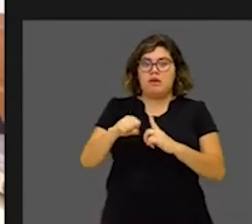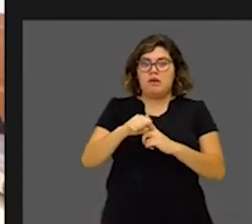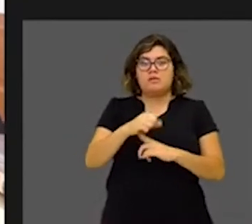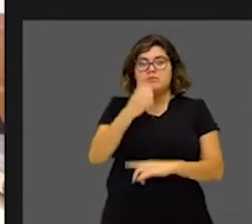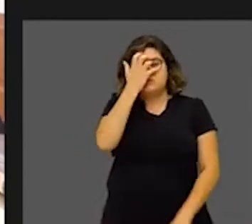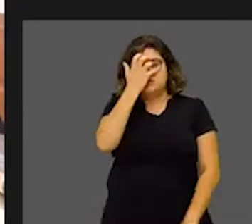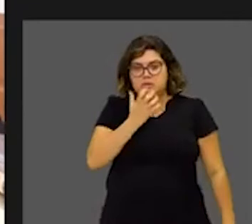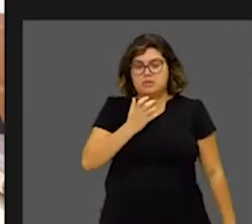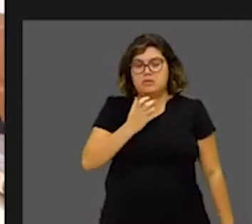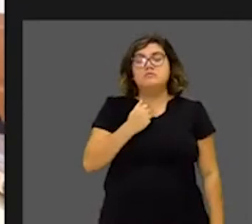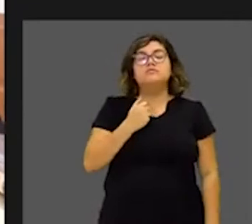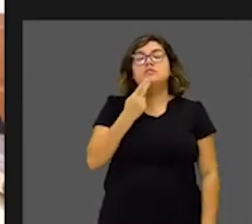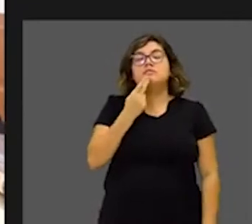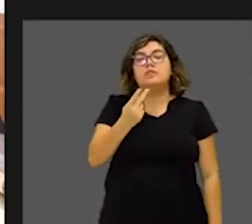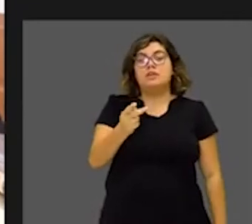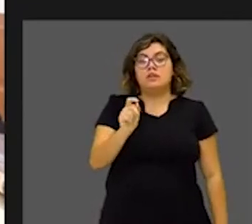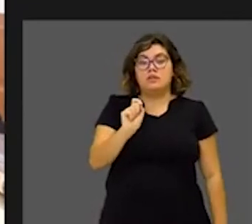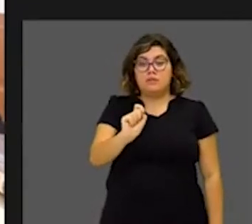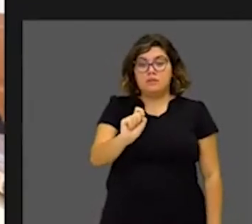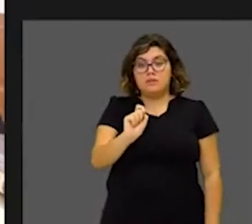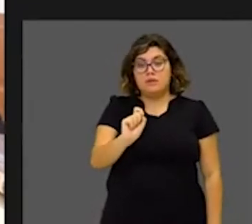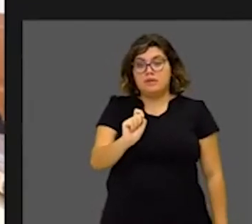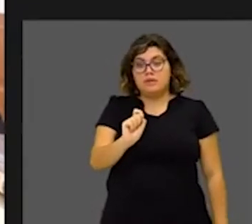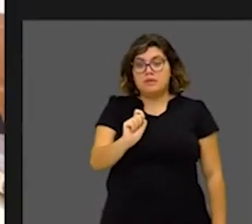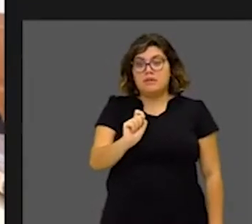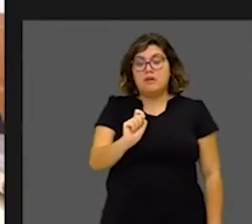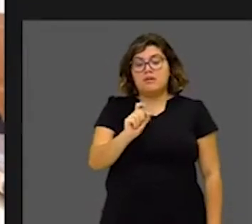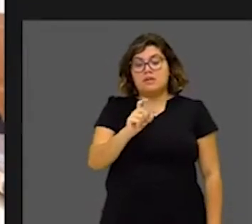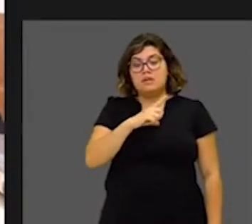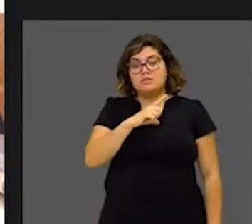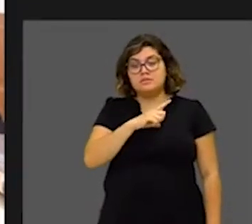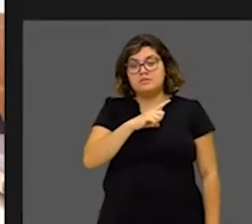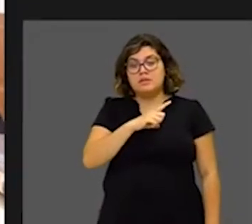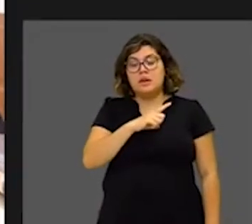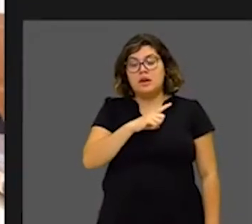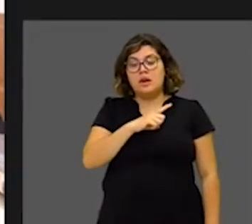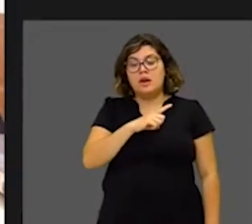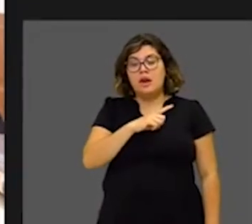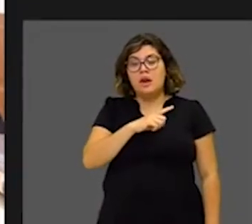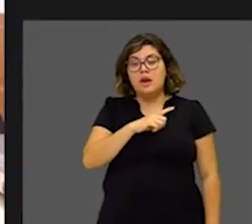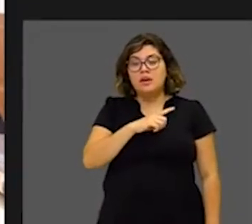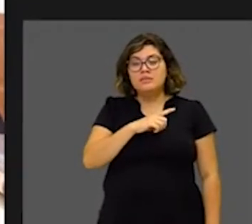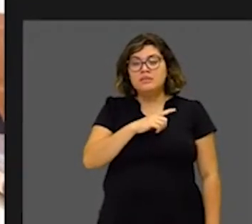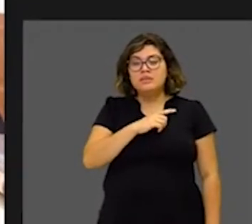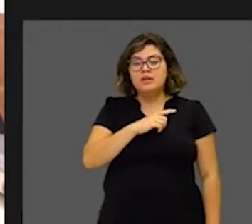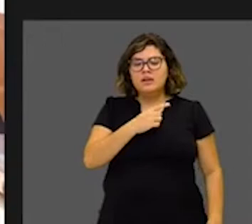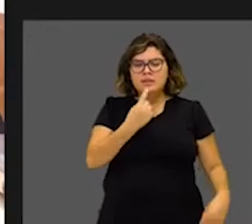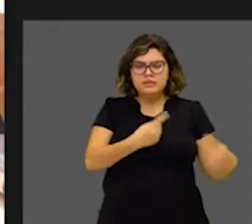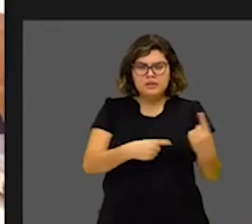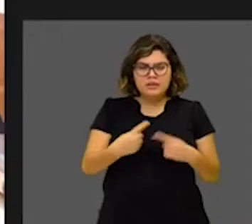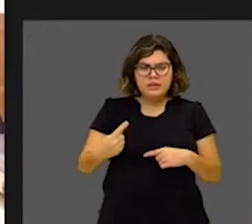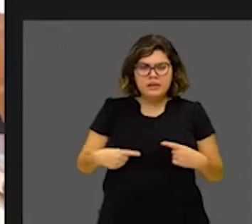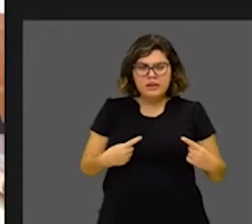que eu quero dizer com esse com essa essa linha aqui de debate e que não será possível